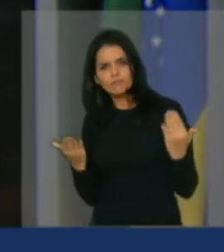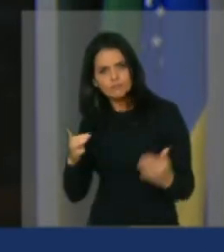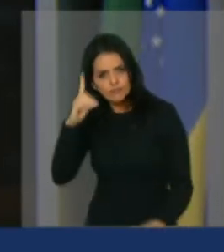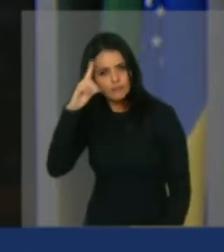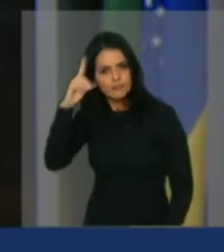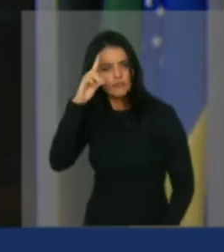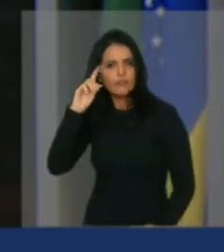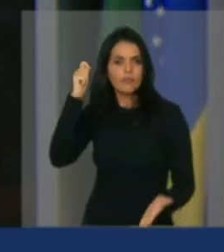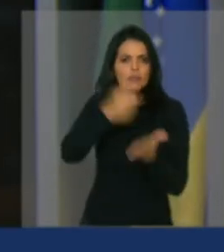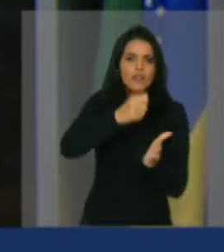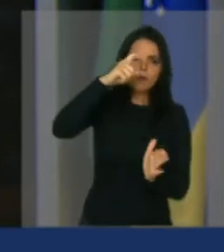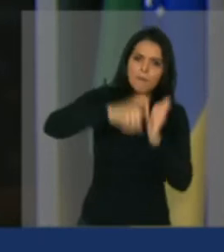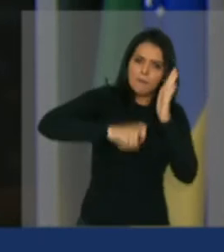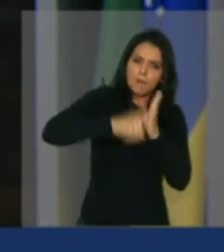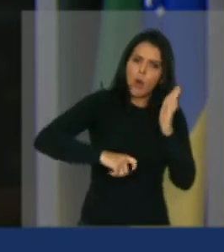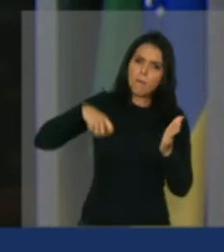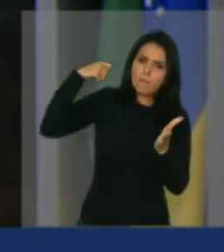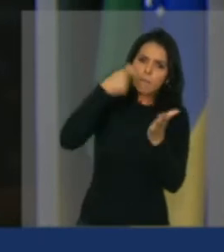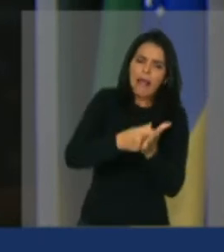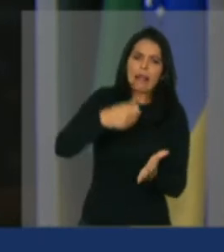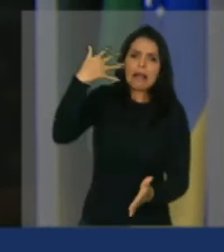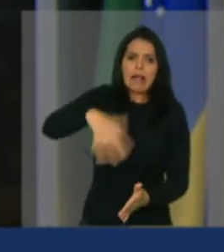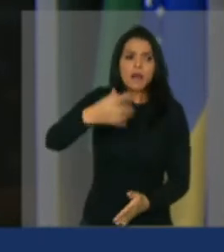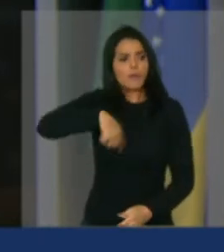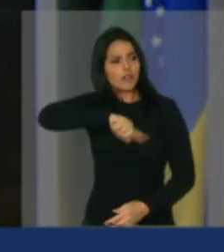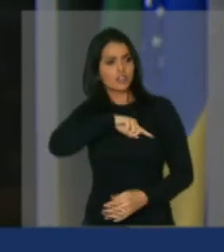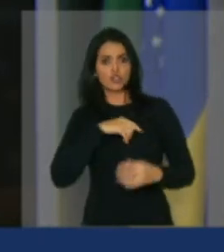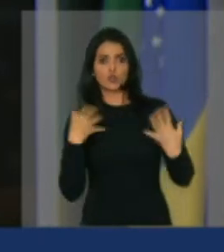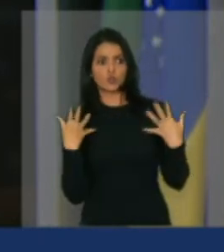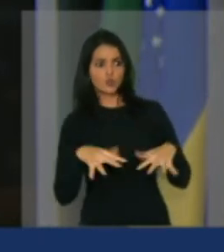IMPOSTO DANADO PARA MANTER CASA, E TODOS OS DEPUTADOS, A SENHORA DISSE QUE NÃO ESTÁ